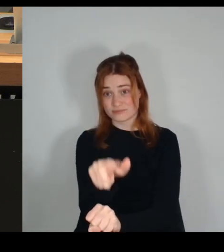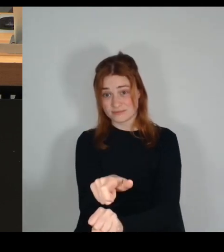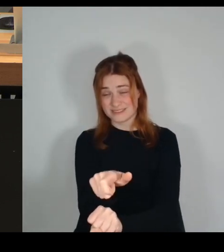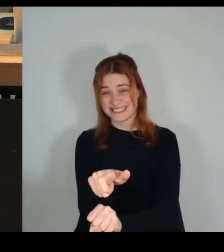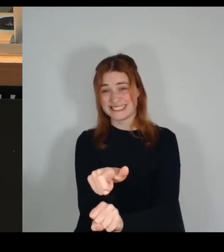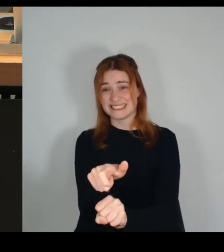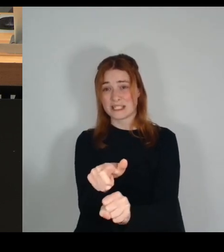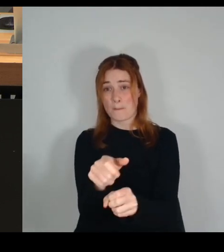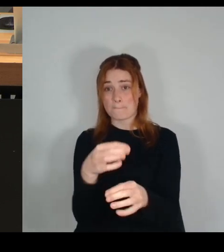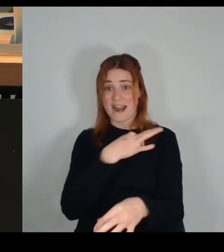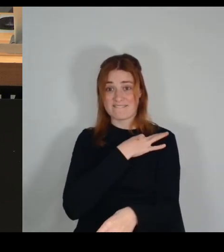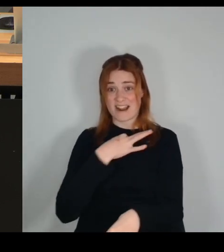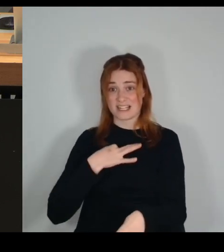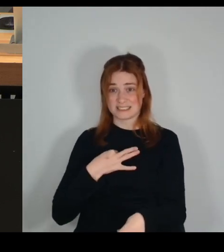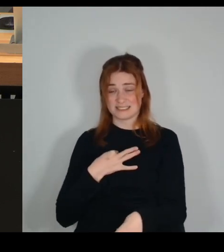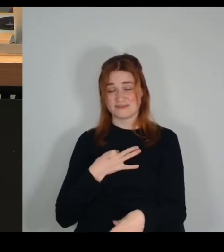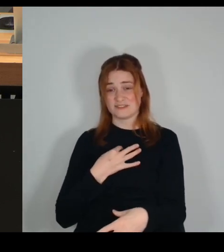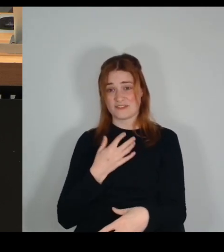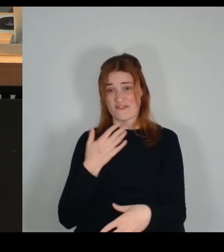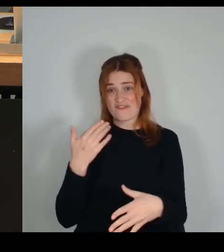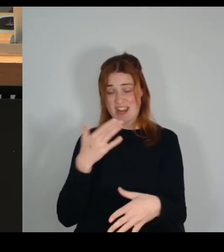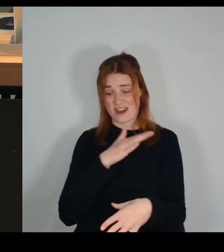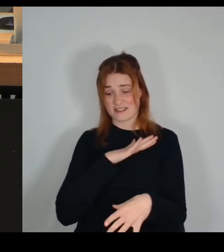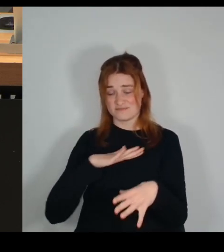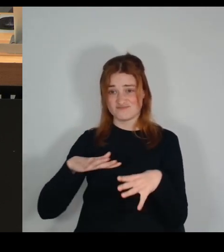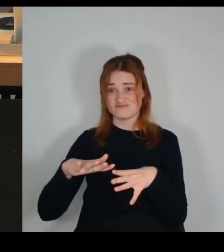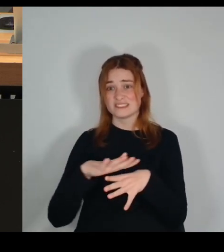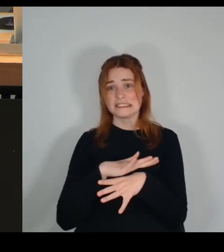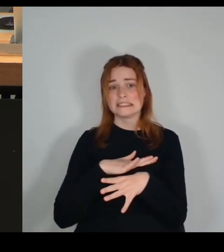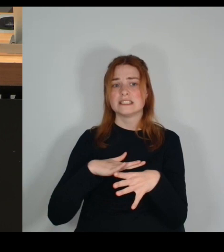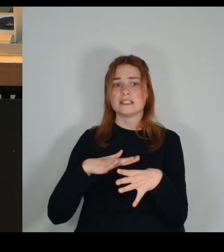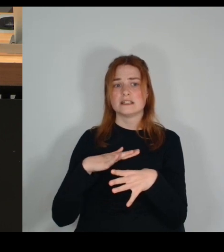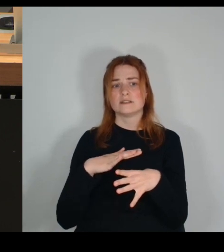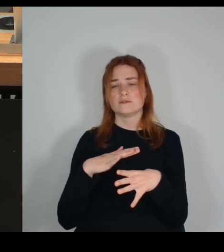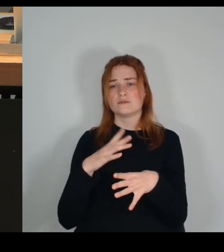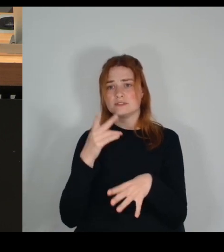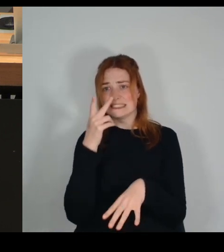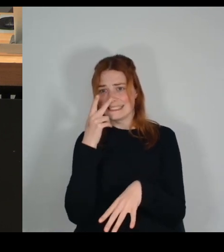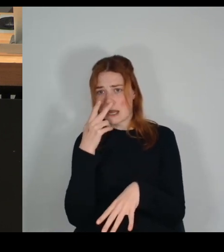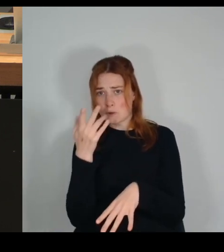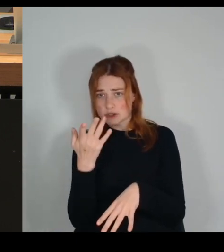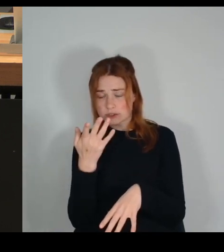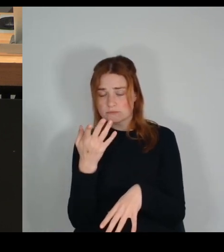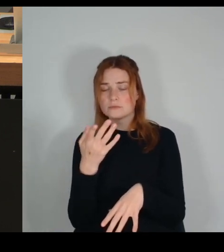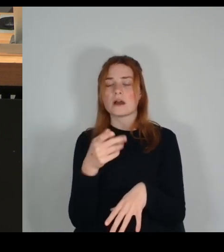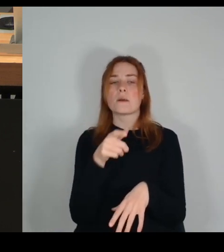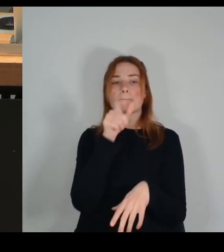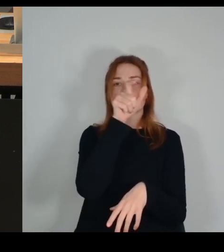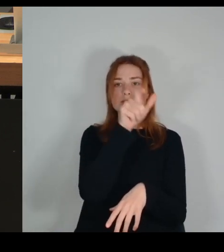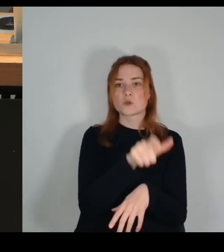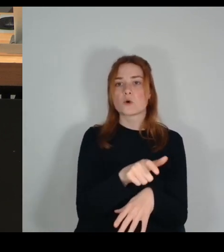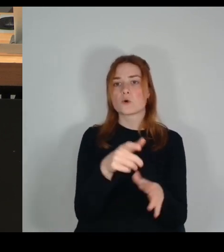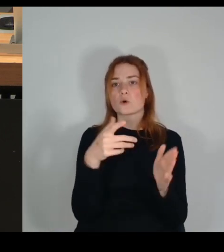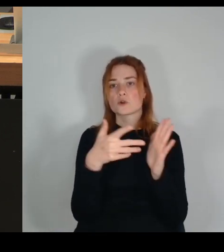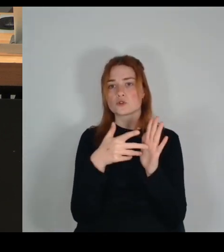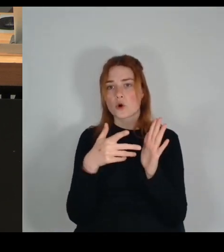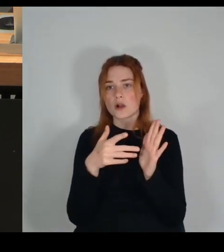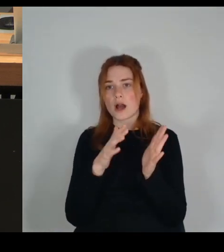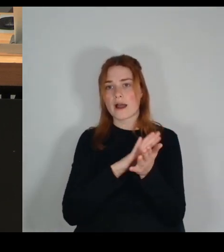Dass die Personenkontrollen Anlass ohne Anlass durchgeführt werden können, das haben wir an kriminalitätsbelasteten Orten.